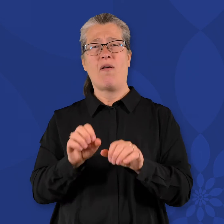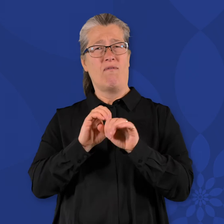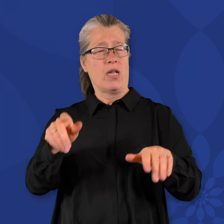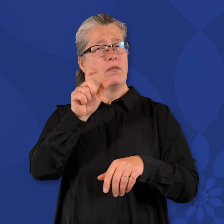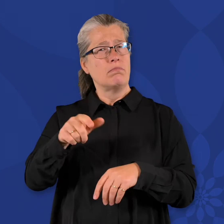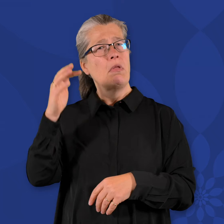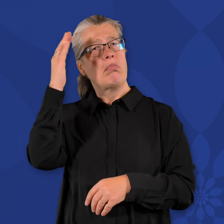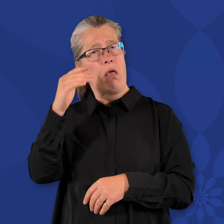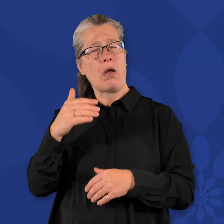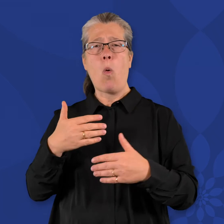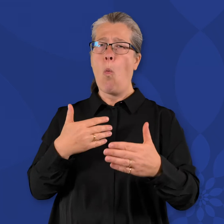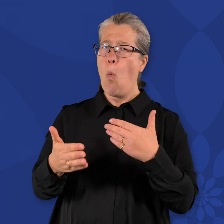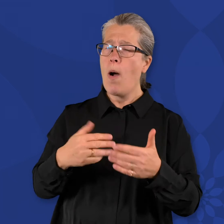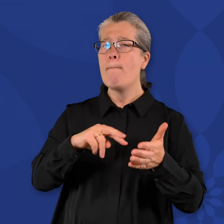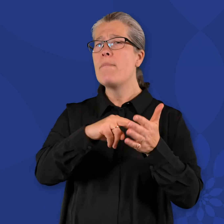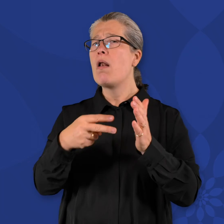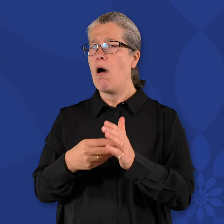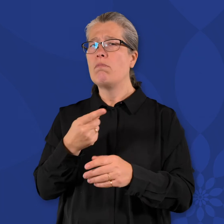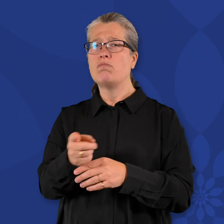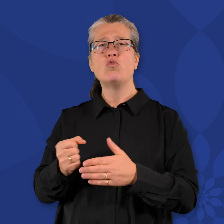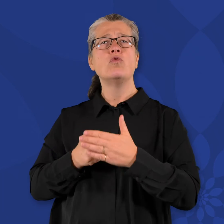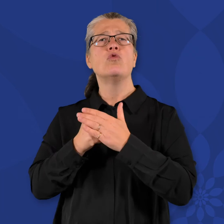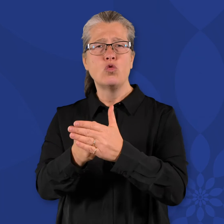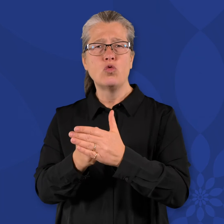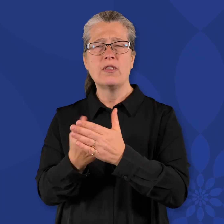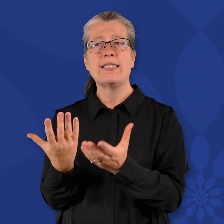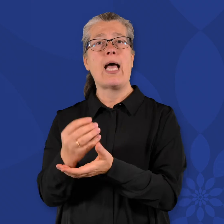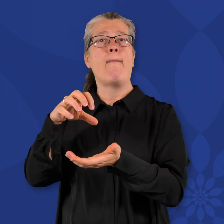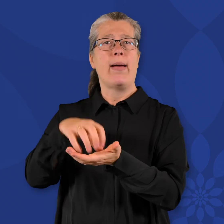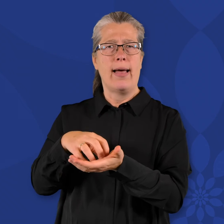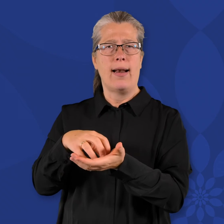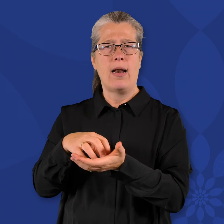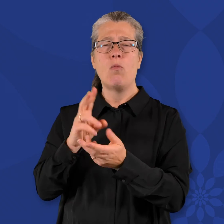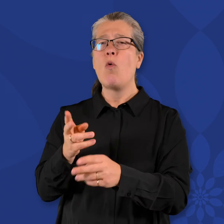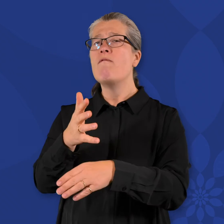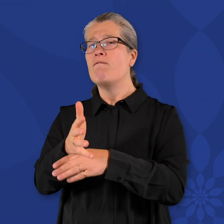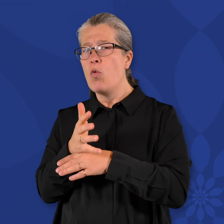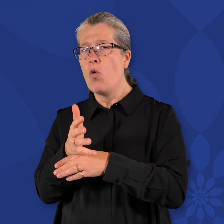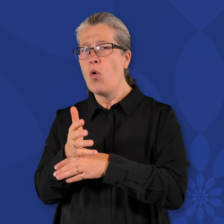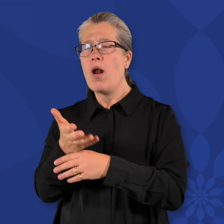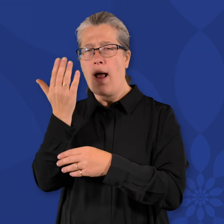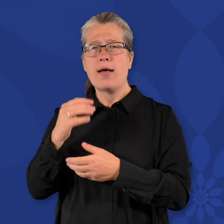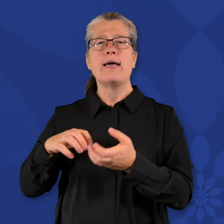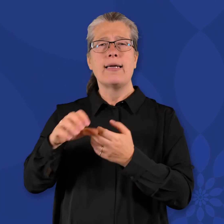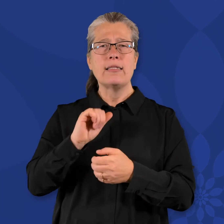Majoriteten tror att åtgärderna i planen kommer att hjälpa samhället och företagen att -